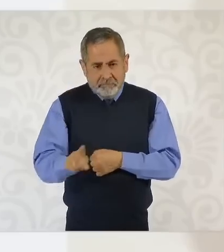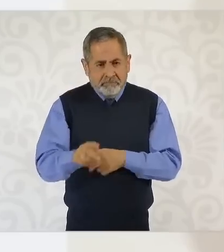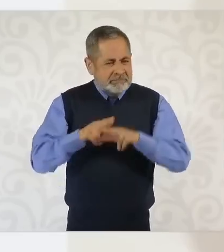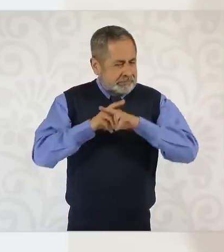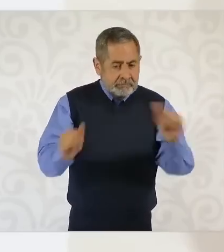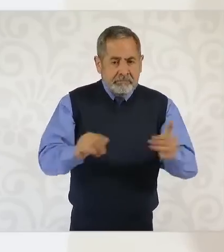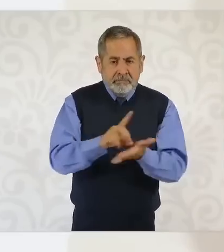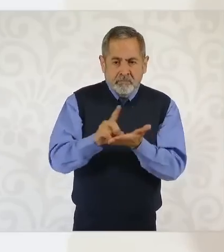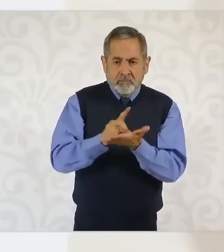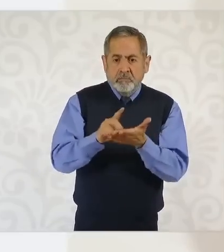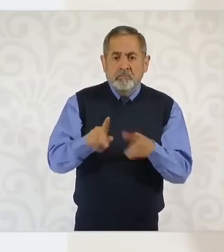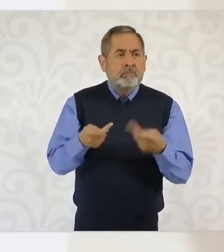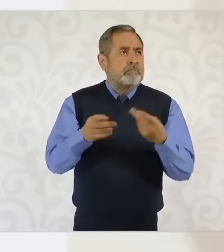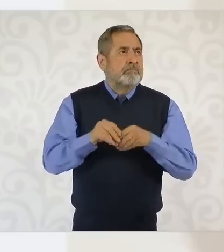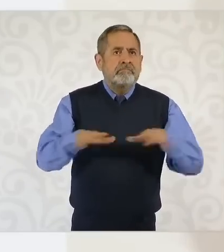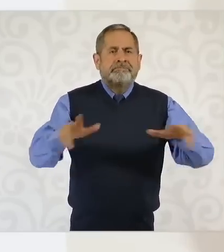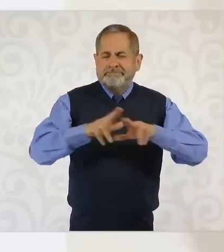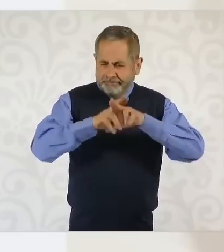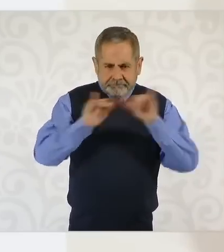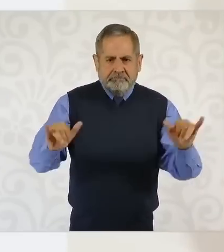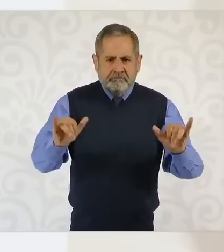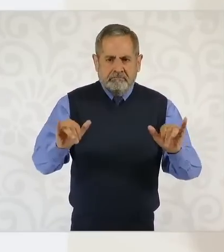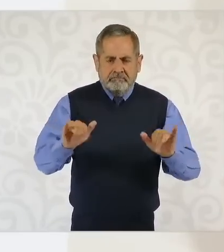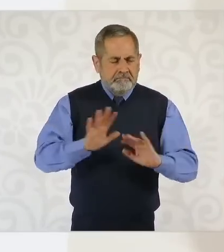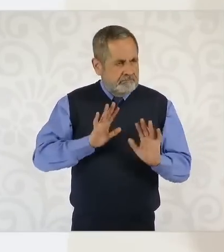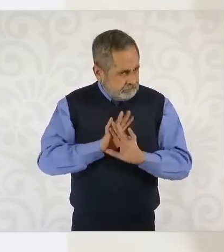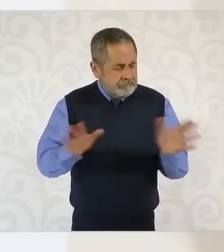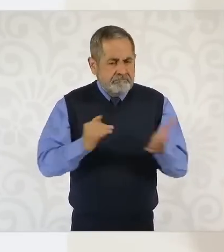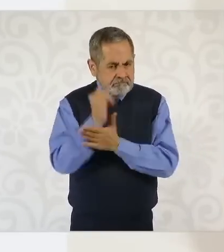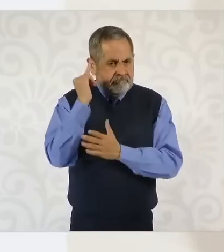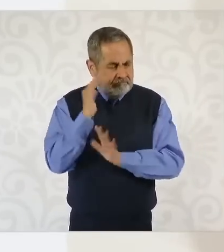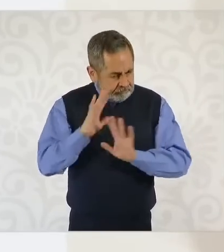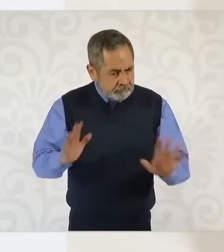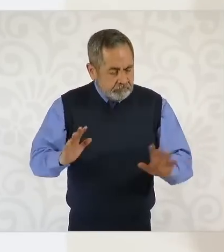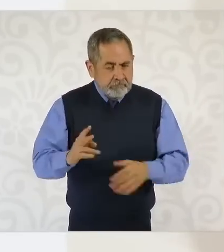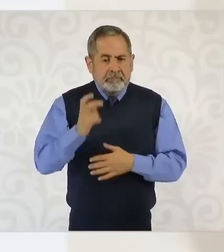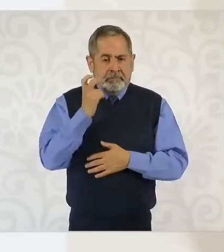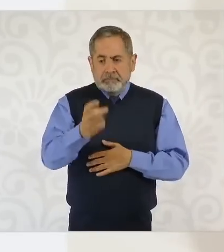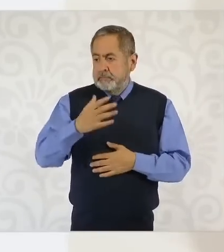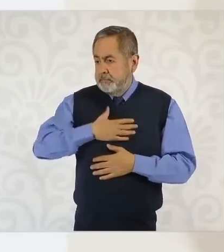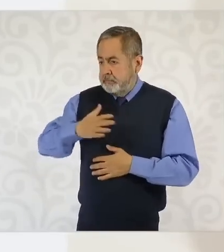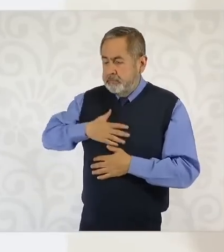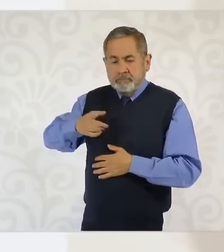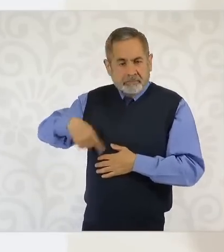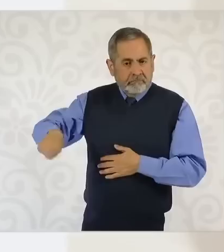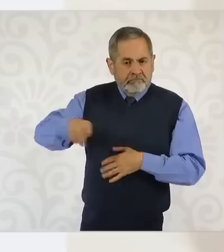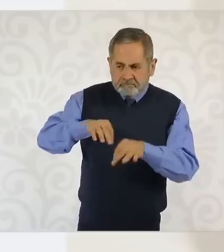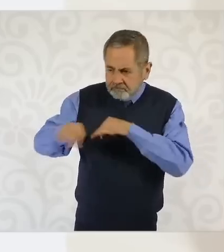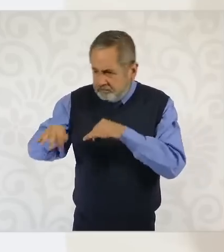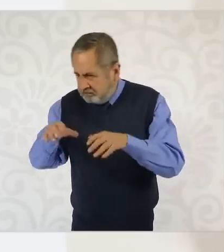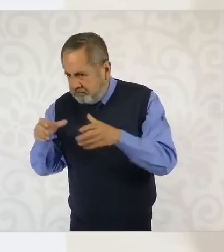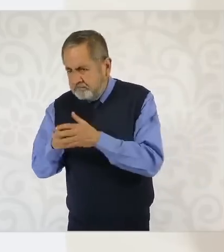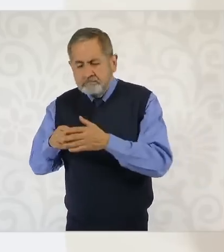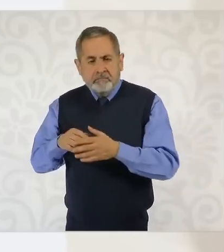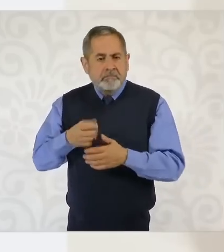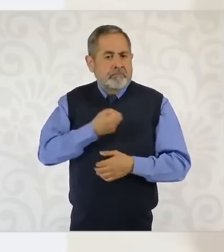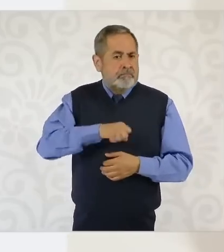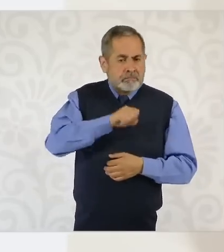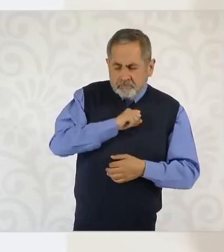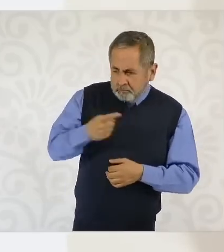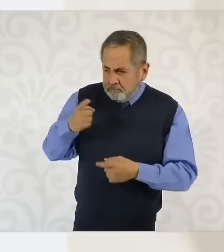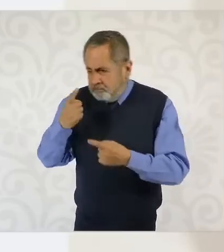lado y en eso estamos trabajando desde la parte de salud pública prevención hasta la parte que